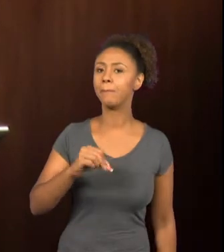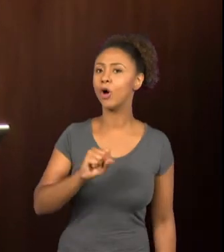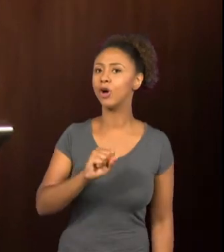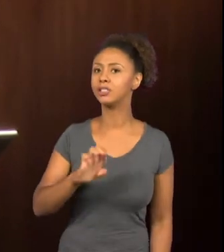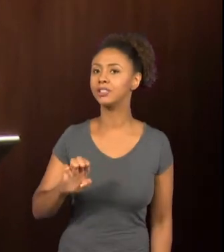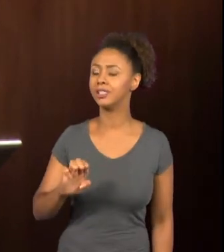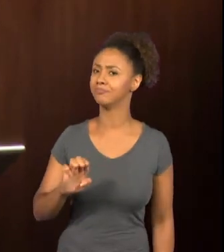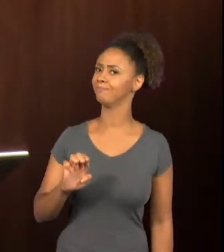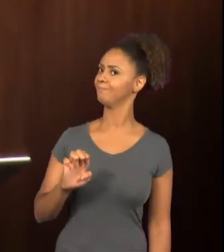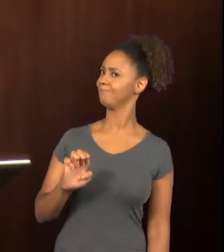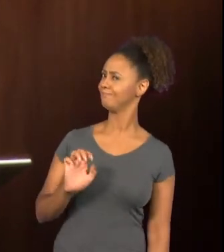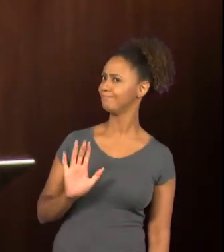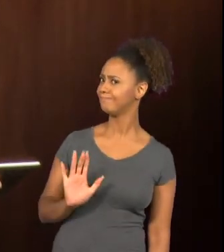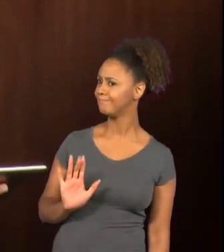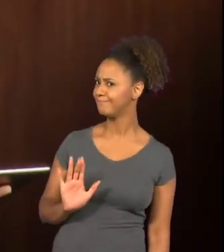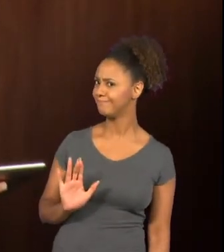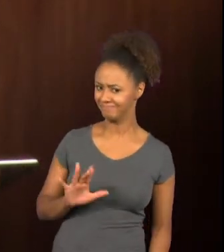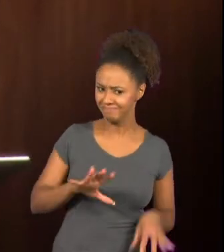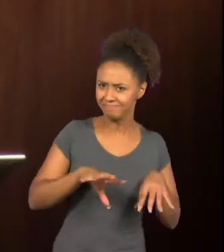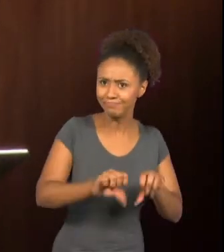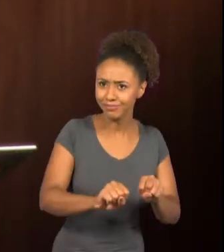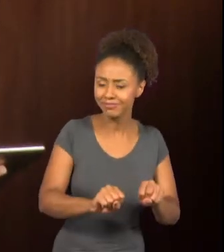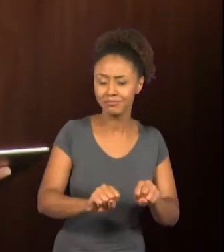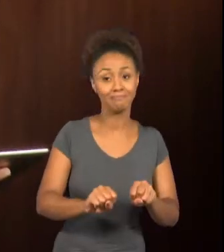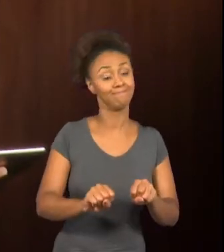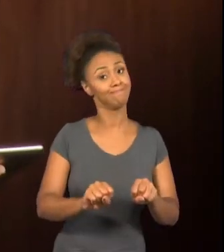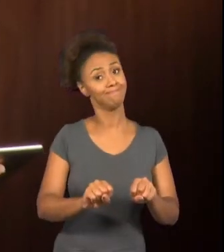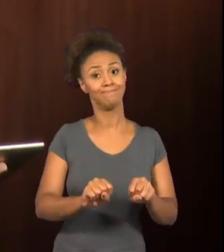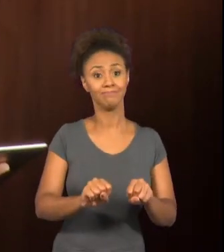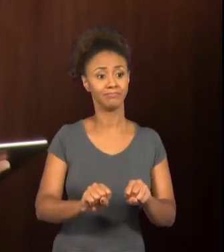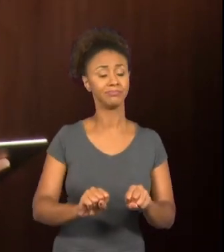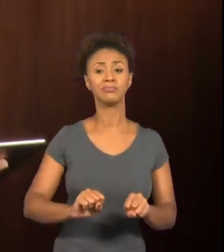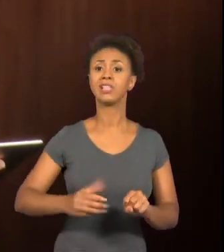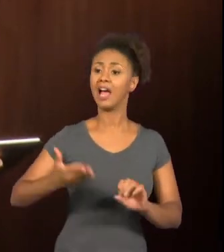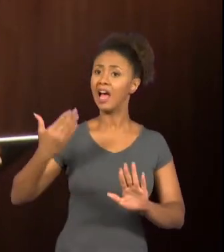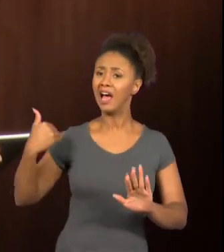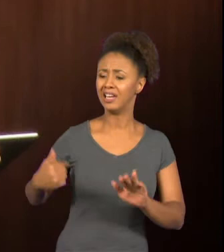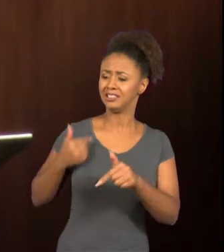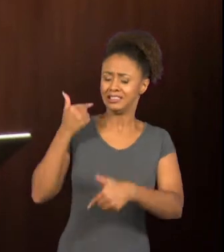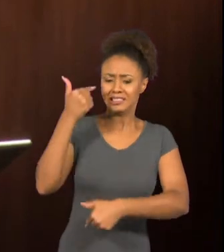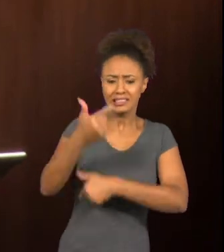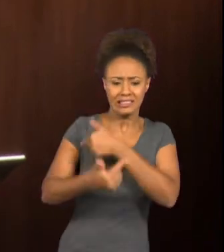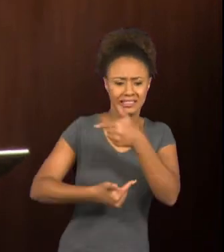É UM TRABALHO INTEIRO, ENTÃO, É UMA VIDA INTEIRA DEDICADA AO TRABALHO JUNTO À TERRA PARA NUNCA